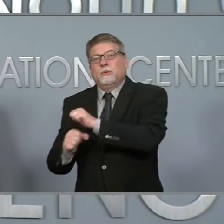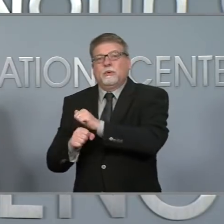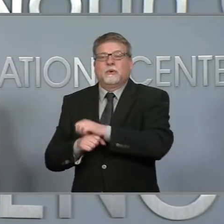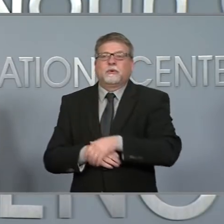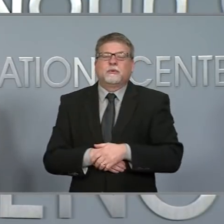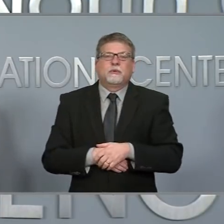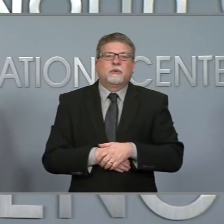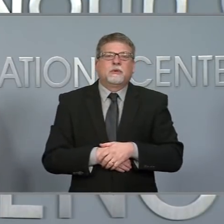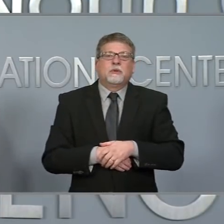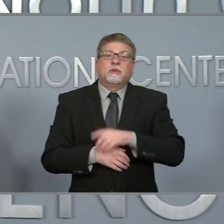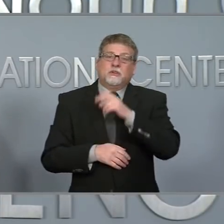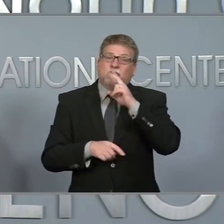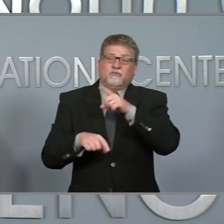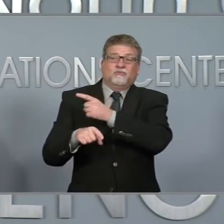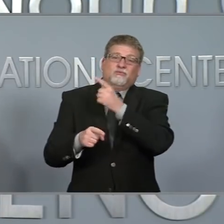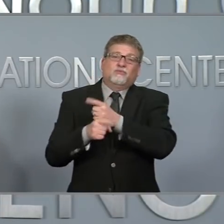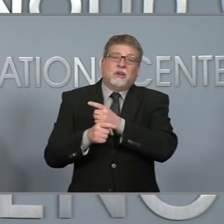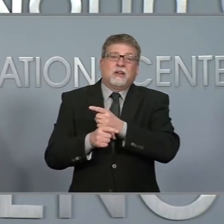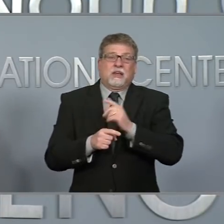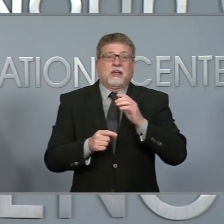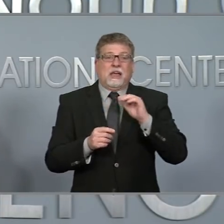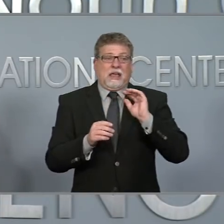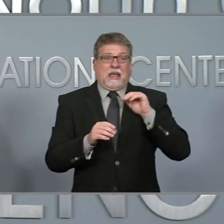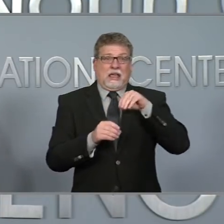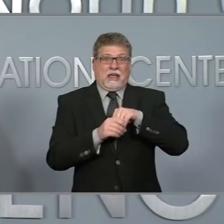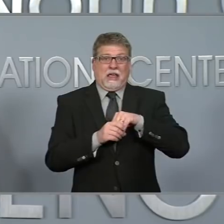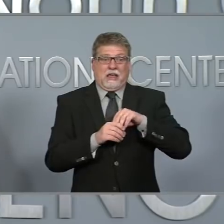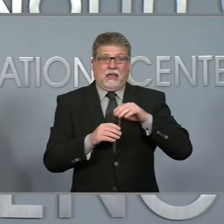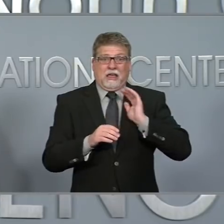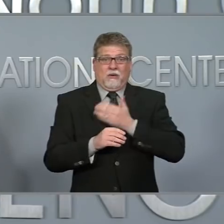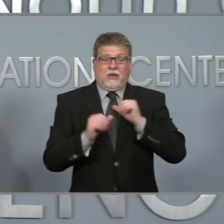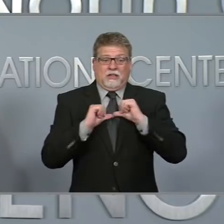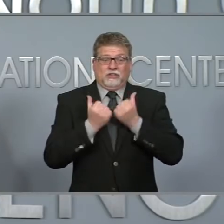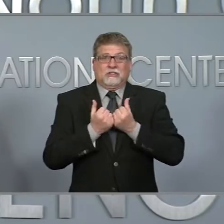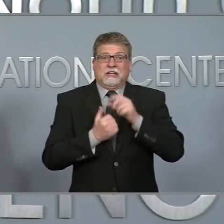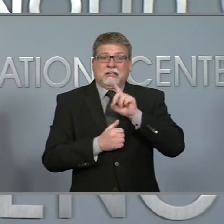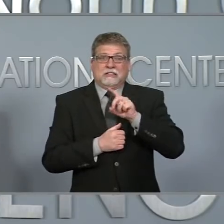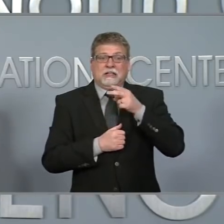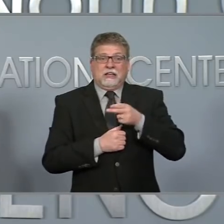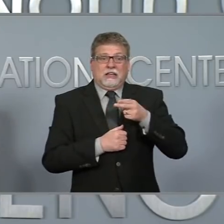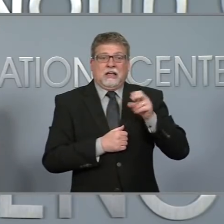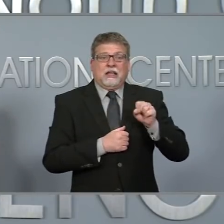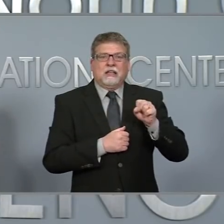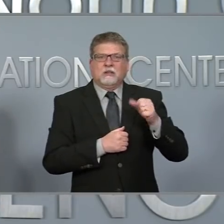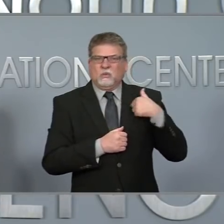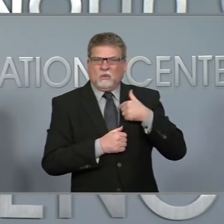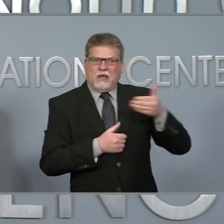de salud y les agradezco muchísimo a todos aquellos que han toma siempre vacunado como estrategia y también para